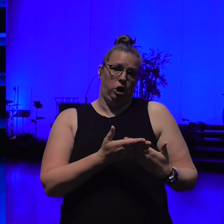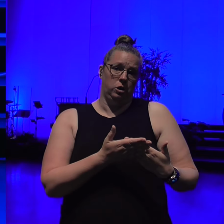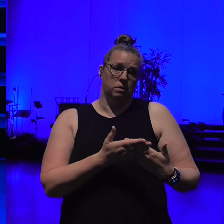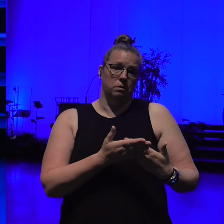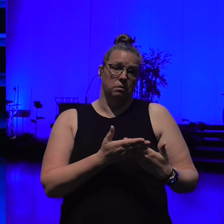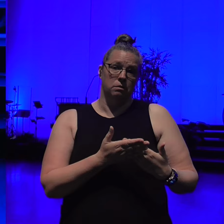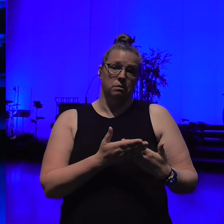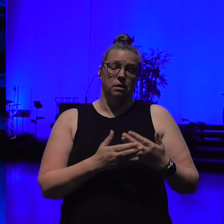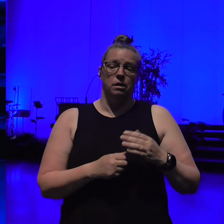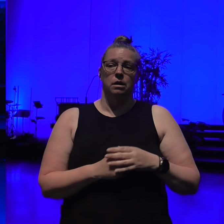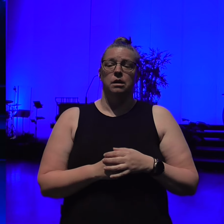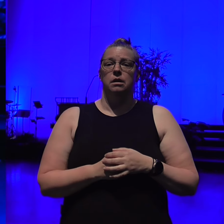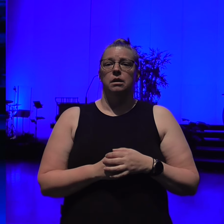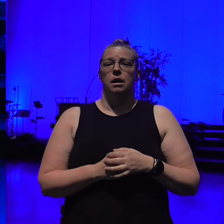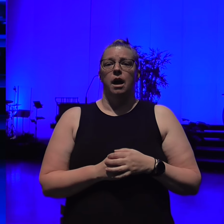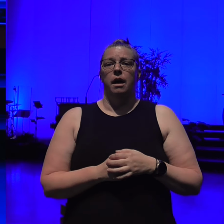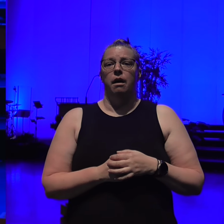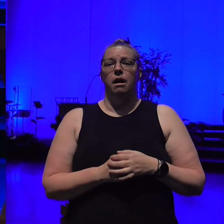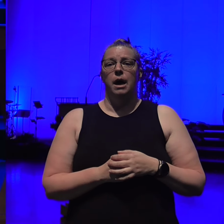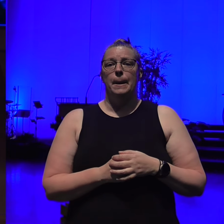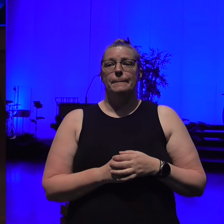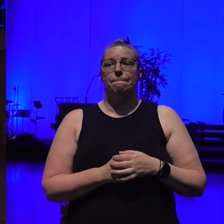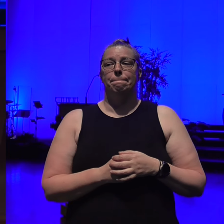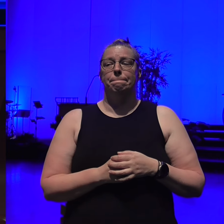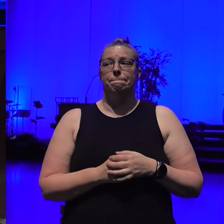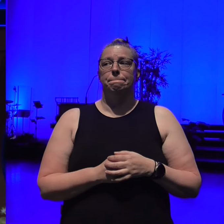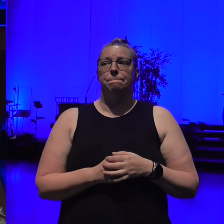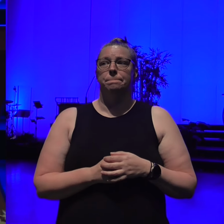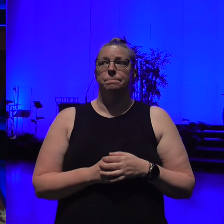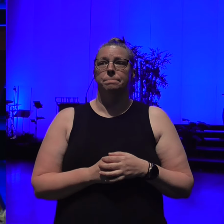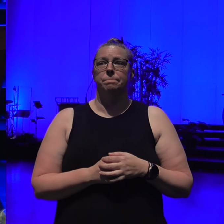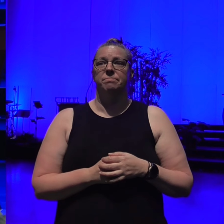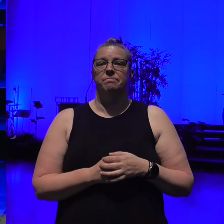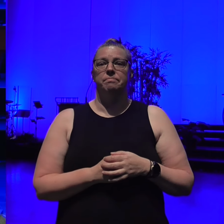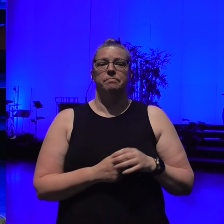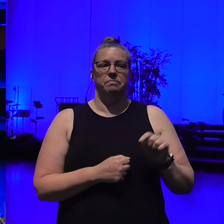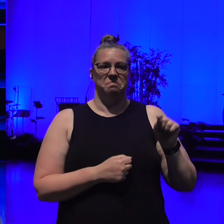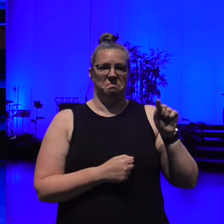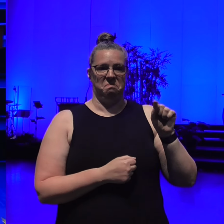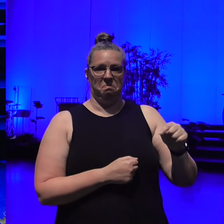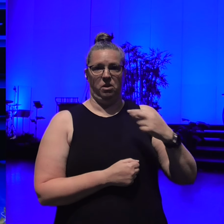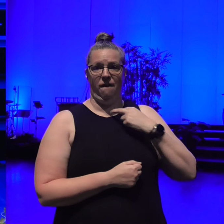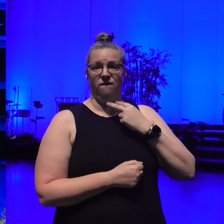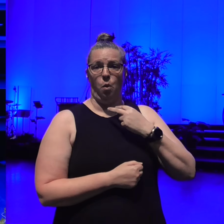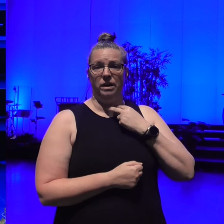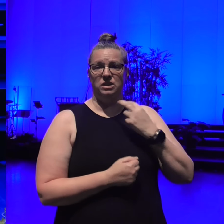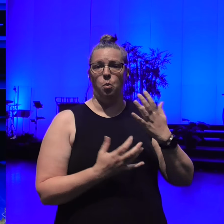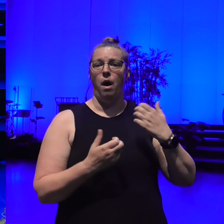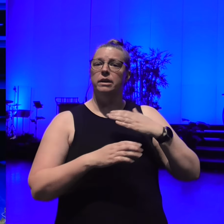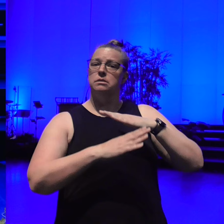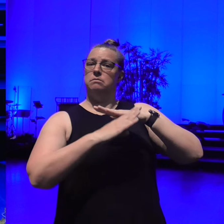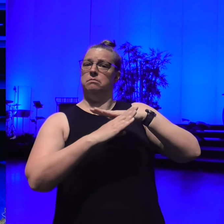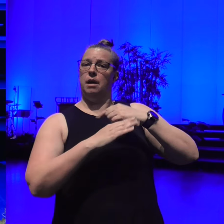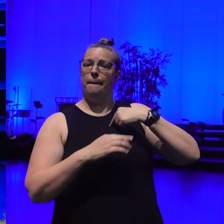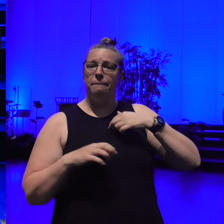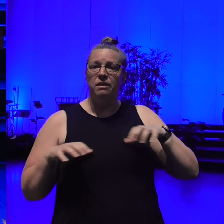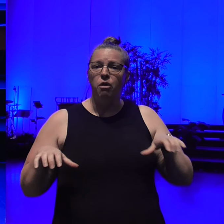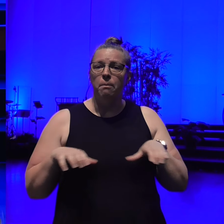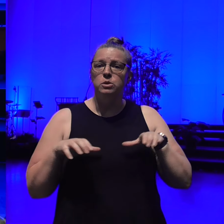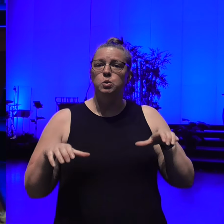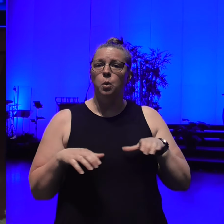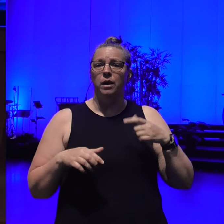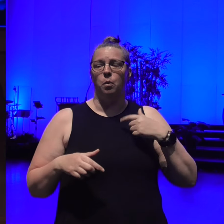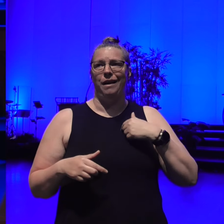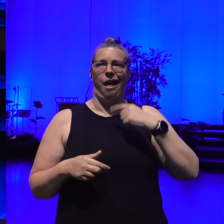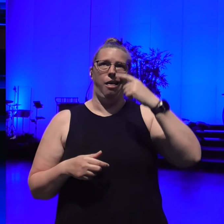Su intención siempre ha sido evitar que haga lo que creo que no soy apto